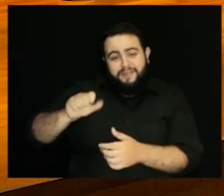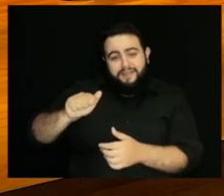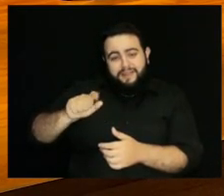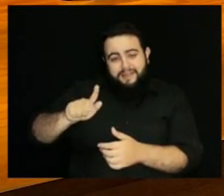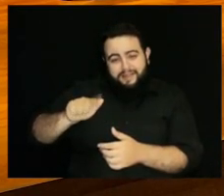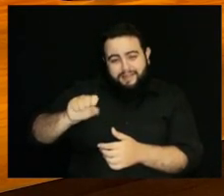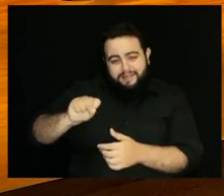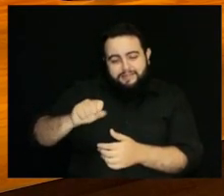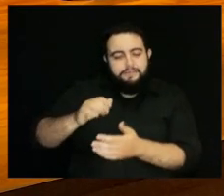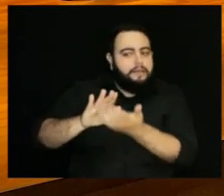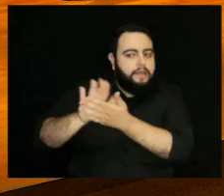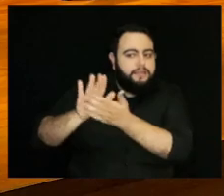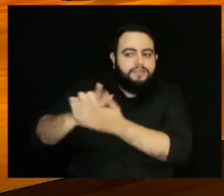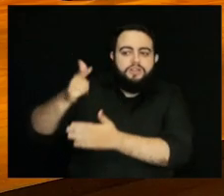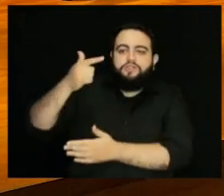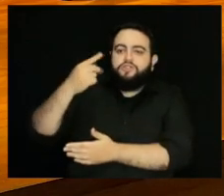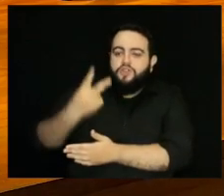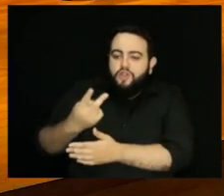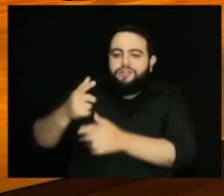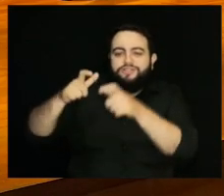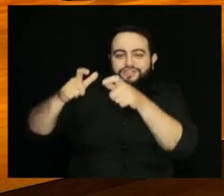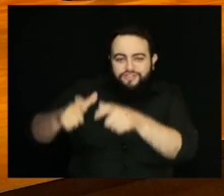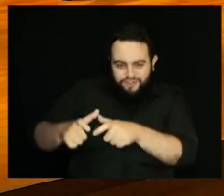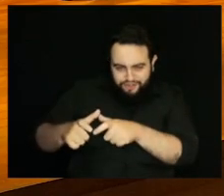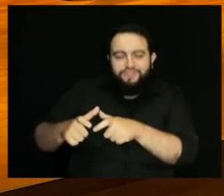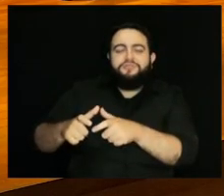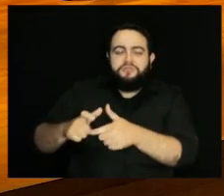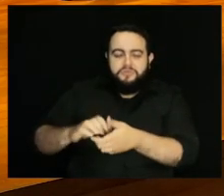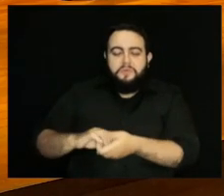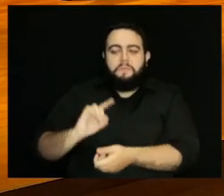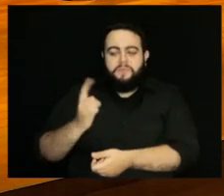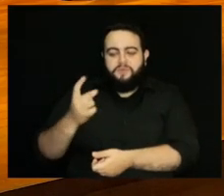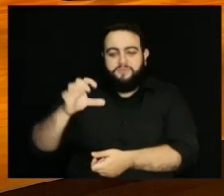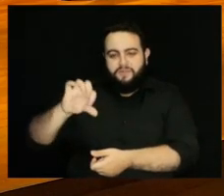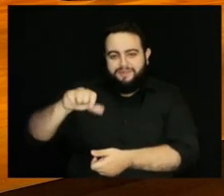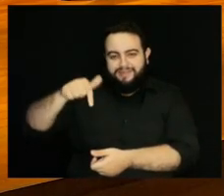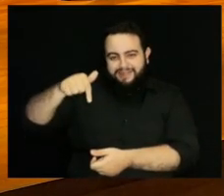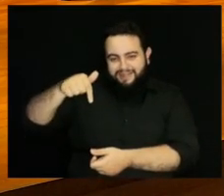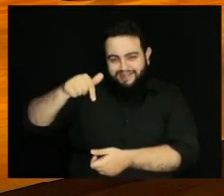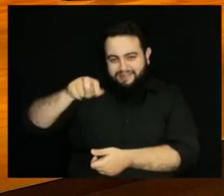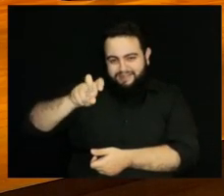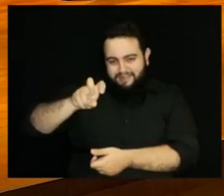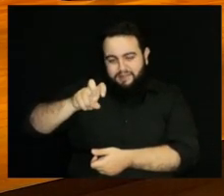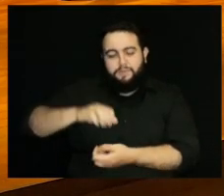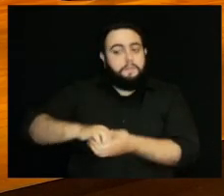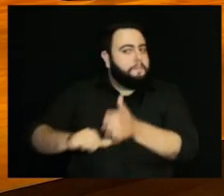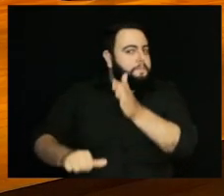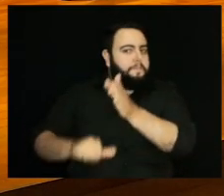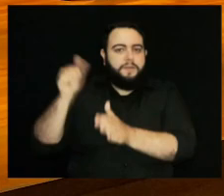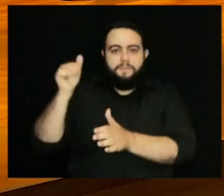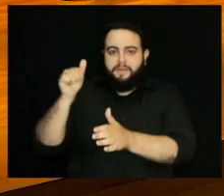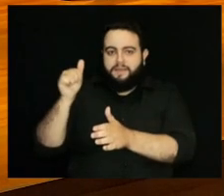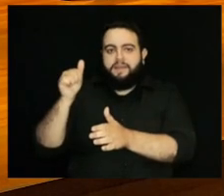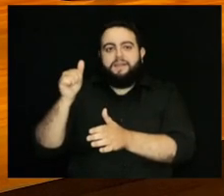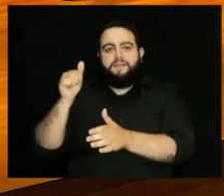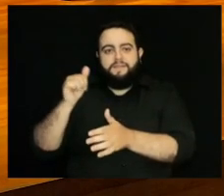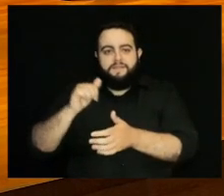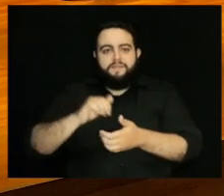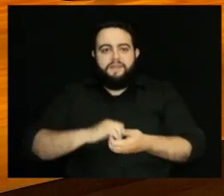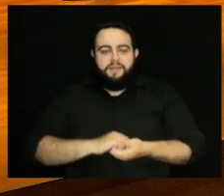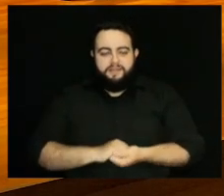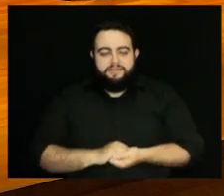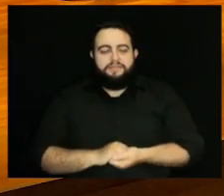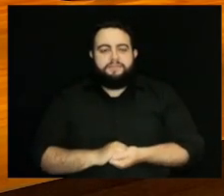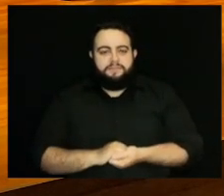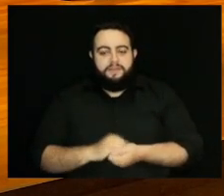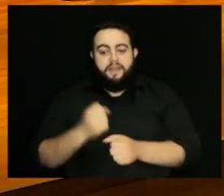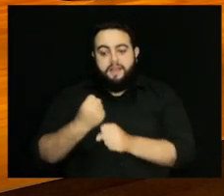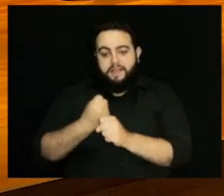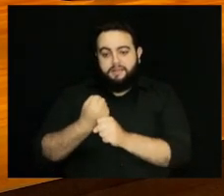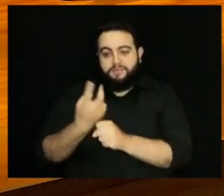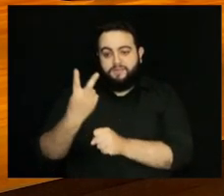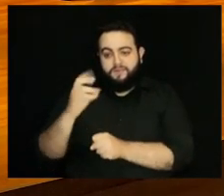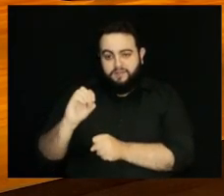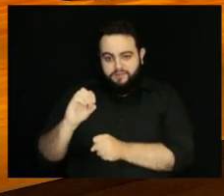discos em 1975, o primeiro e o segundo discos deles. E pela primeira vez desde os anos 20, as